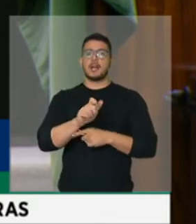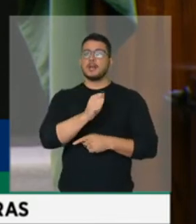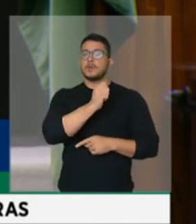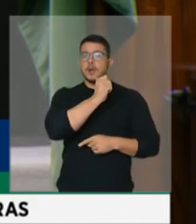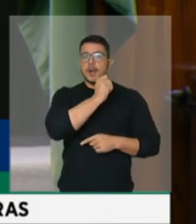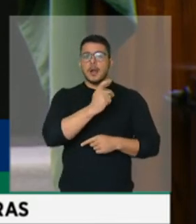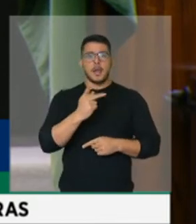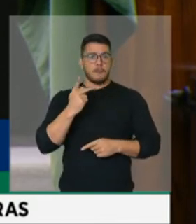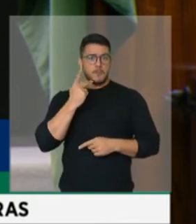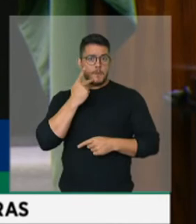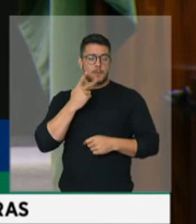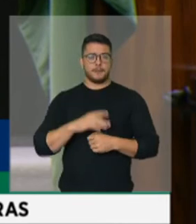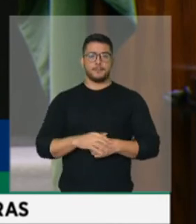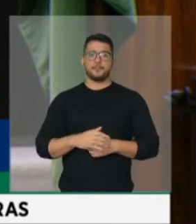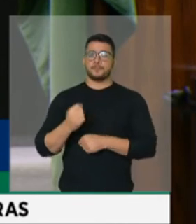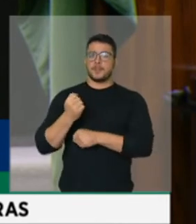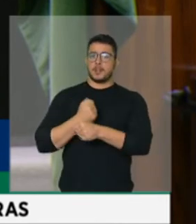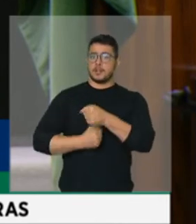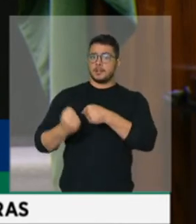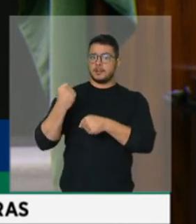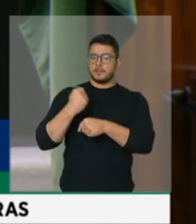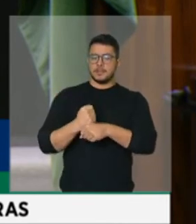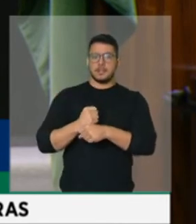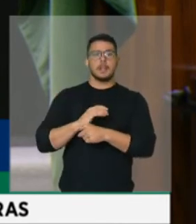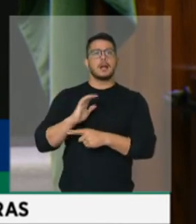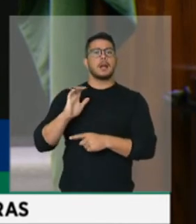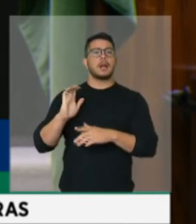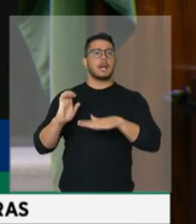QUERO DAR UM EXEMPLO MUITO CLARO QUE ESTÁ NA MEMÓRIA DE TODOS, EU SOU UM PARLAMENTAR